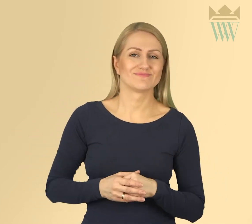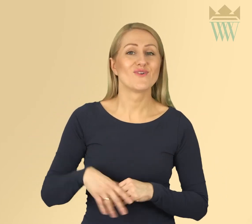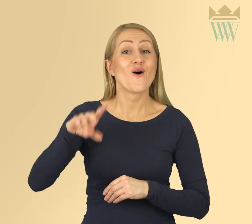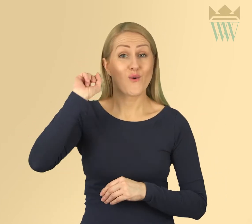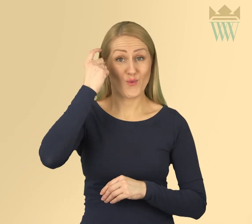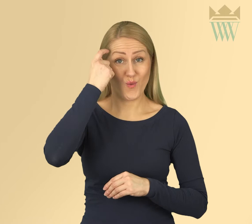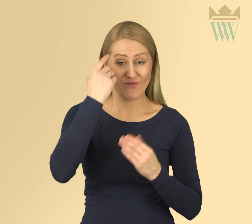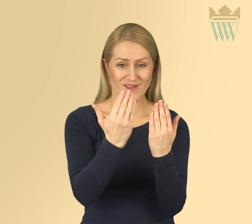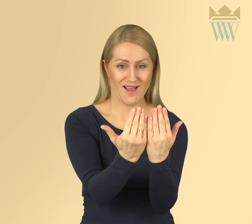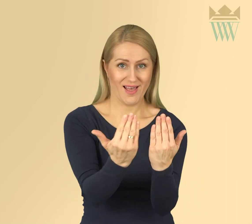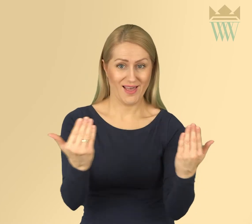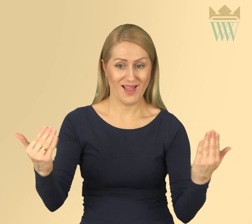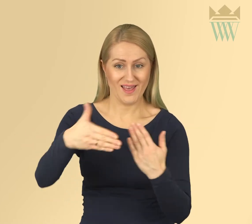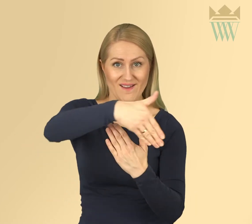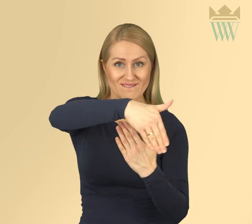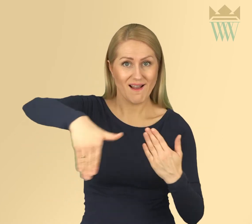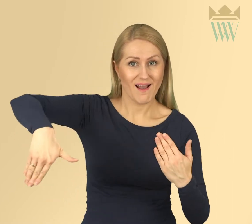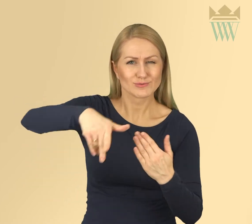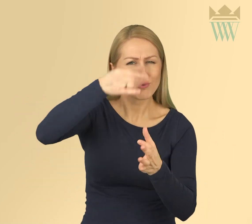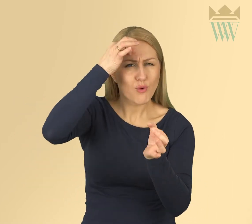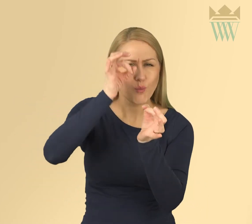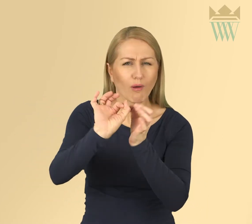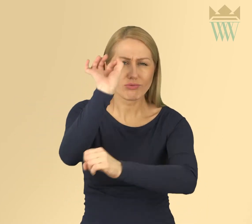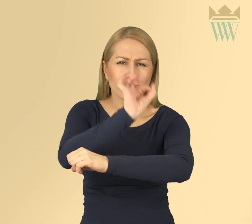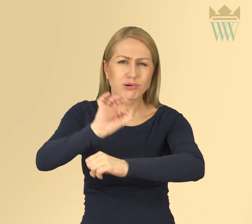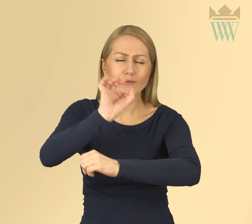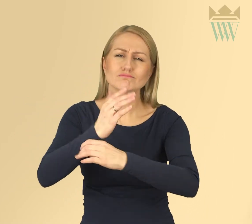Główna elewacja budynku, starannie zaprojektowana,